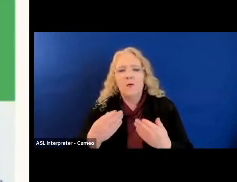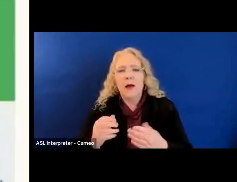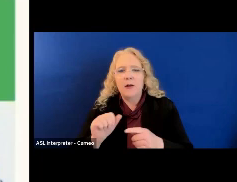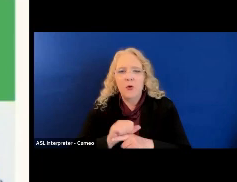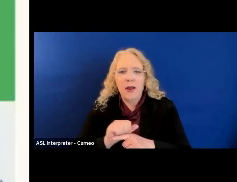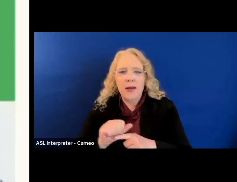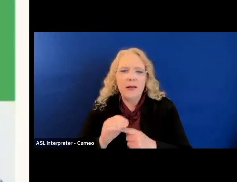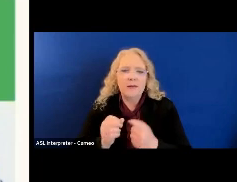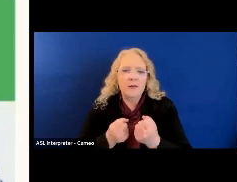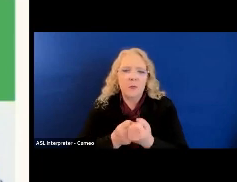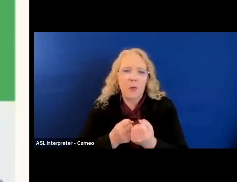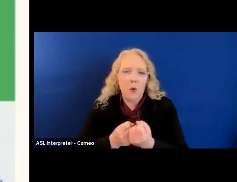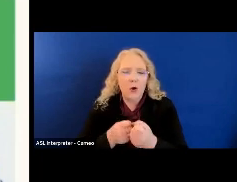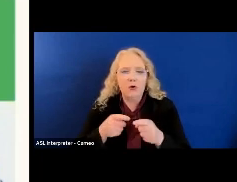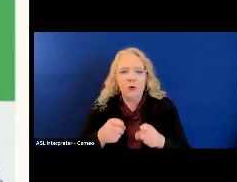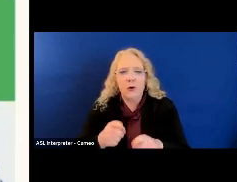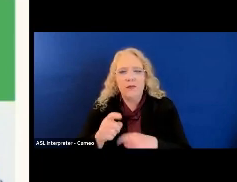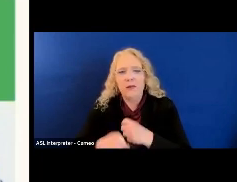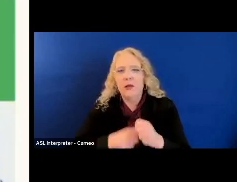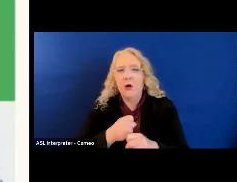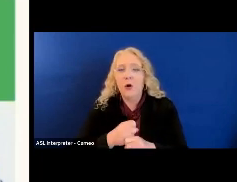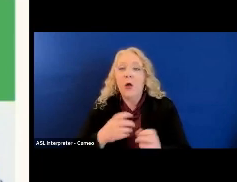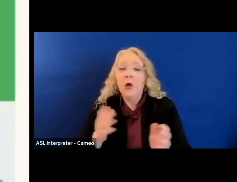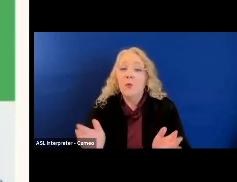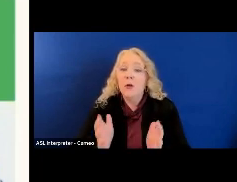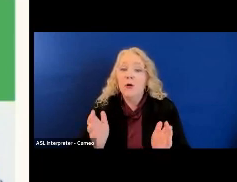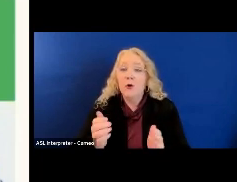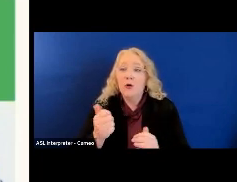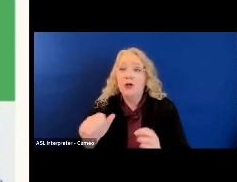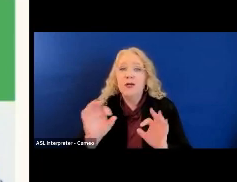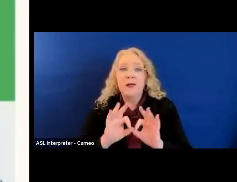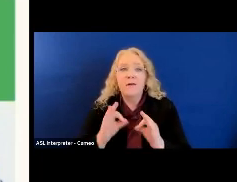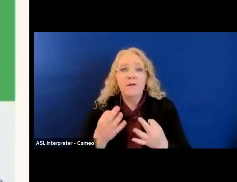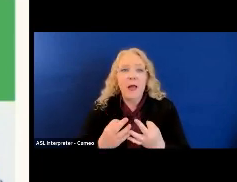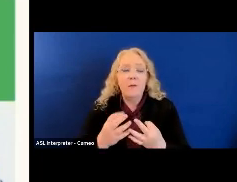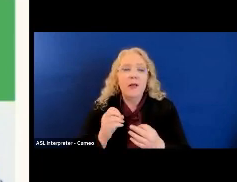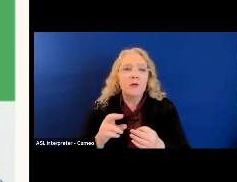el año, por lo que animamos a cualquier familia o socio educativo a